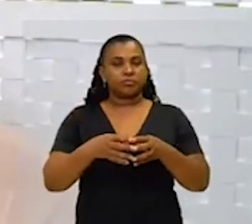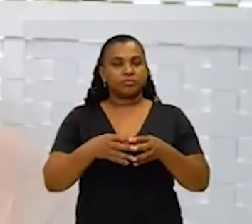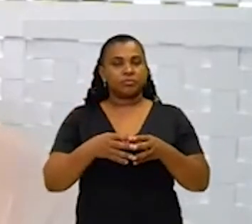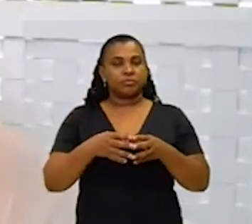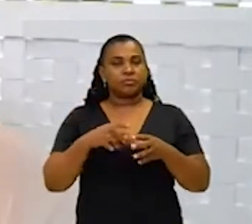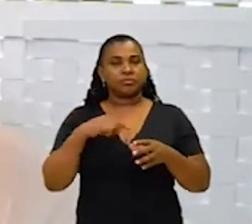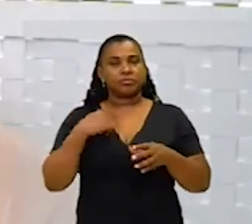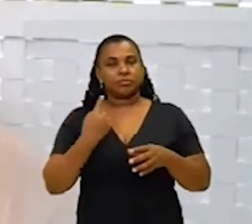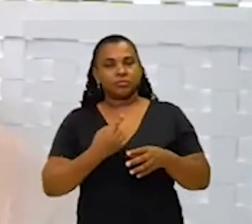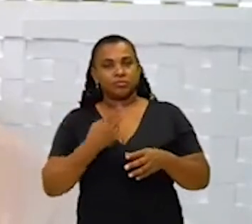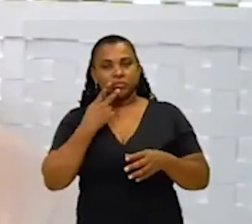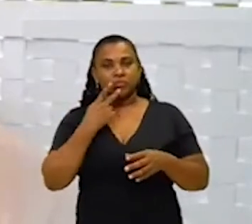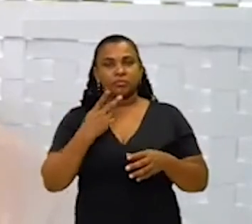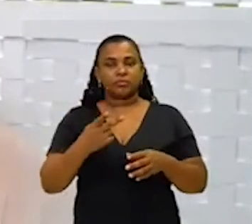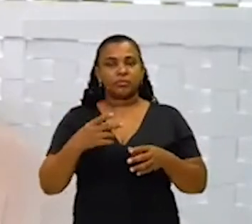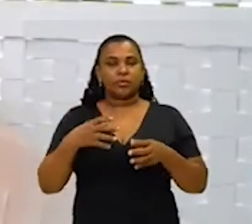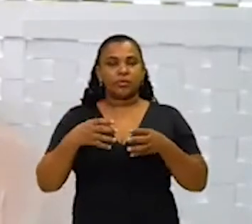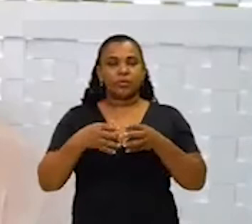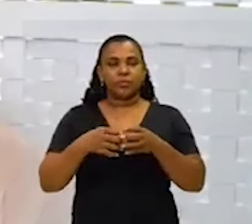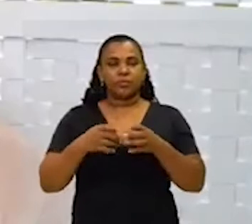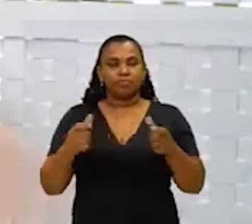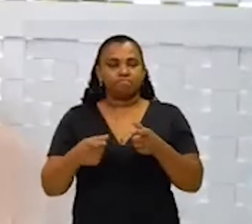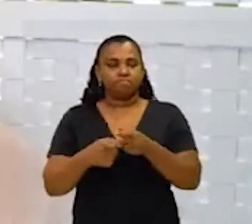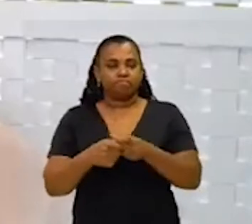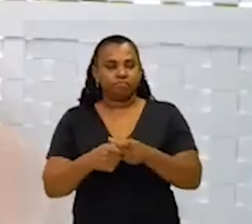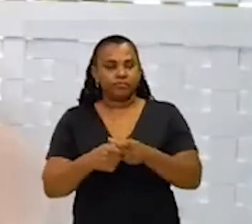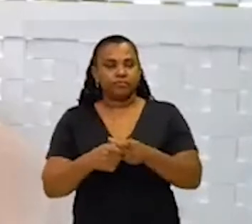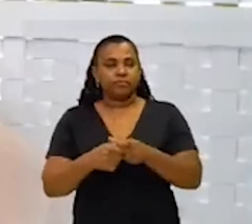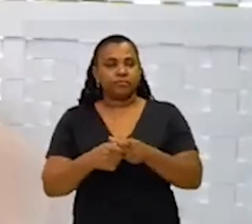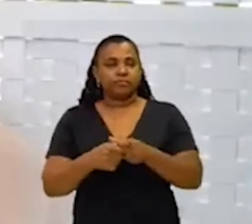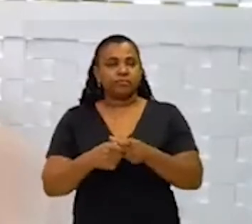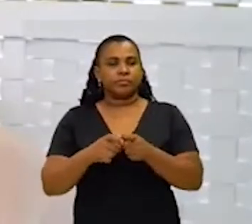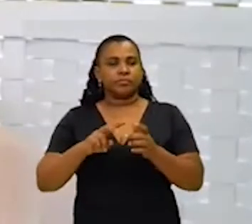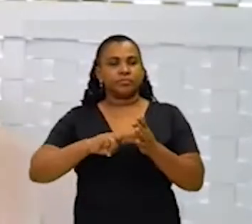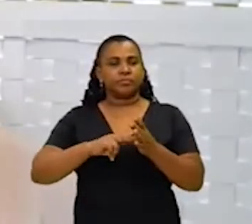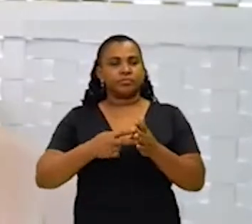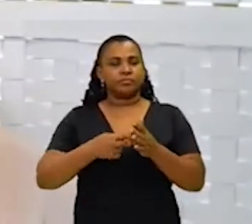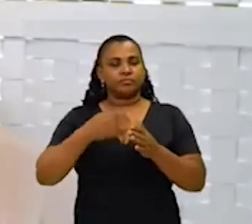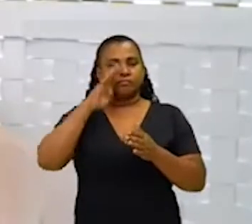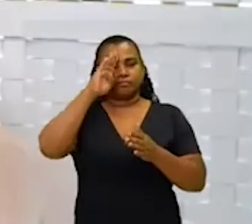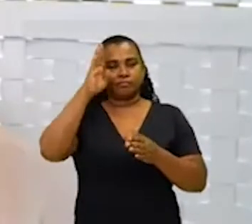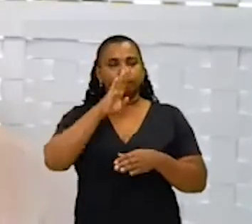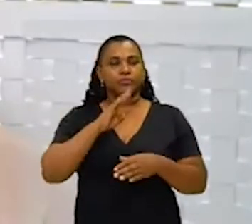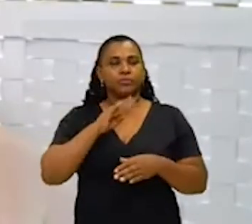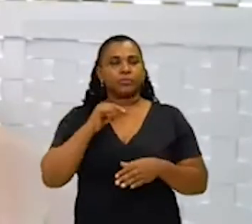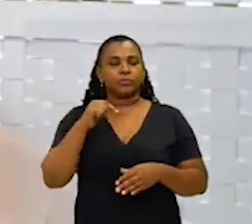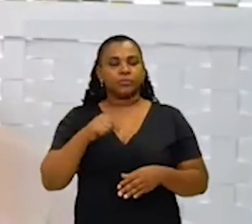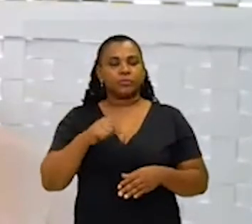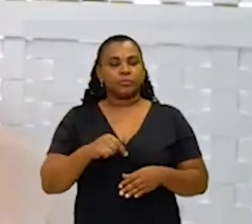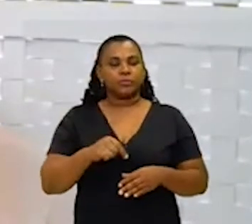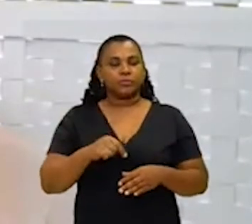minorizados envolve principalmente em nosso país além da gente que faz que já trouxemos